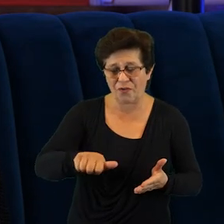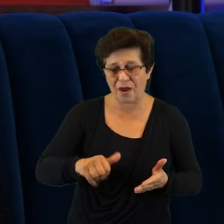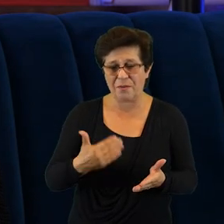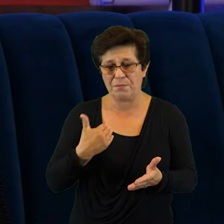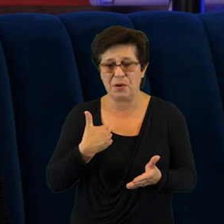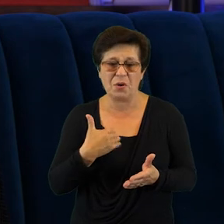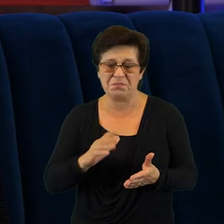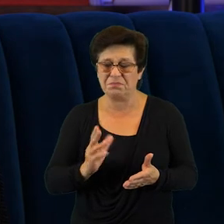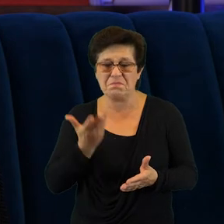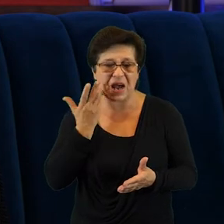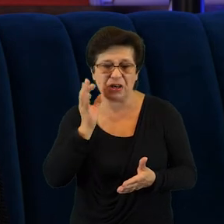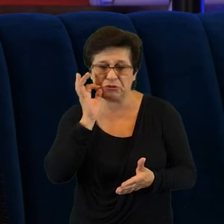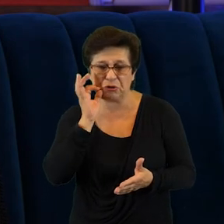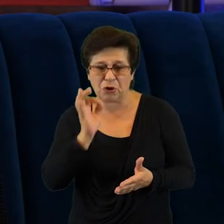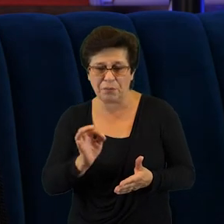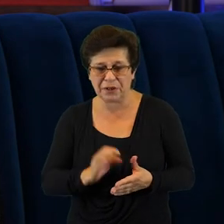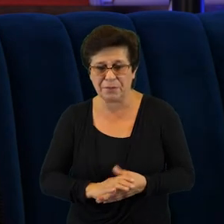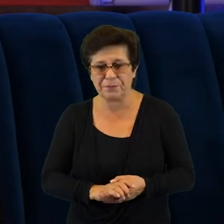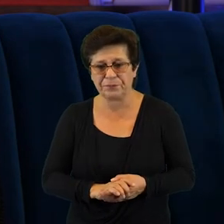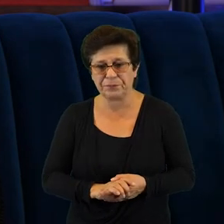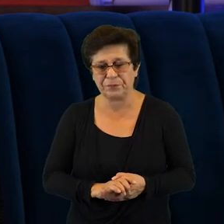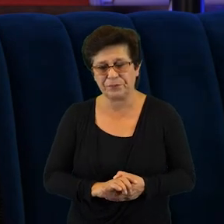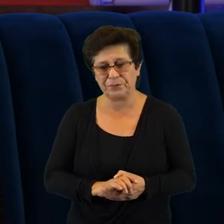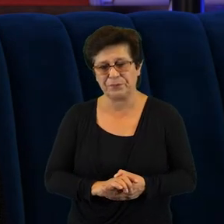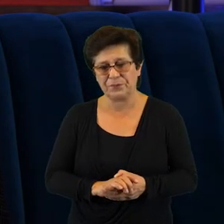że jest felietonistą, poczytnym, opiniotwórczym